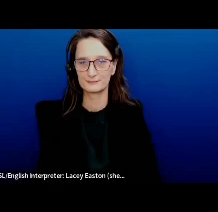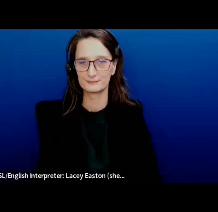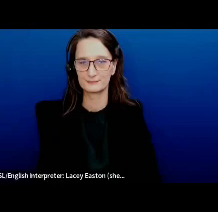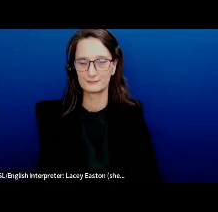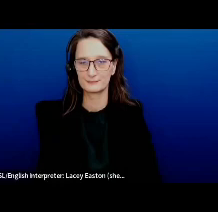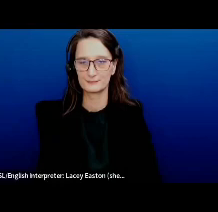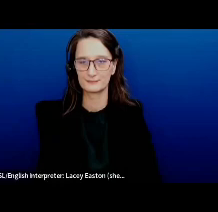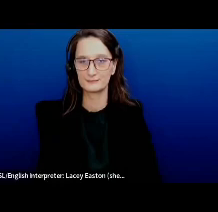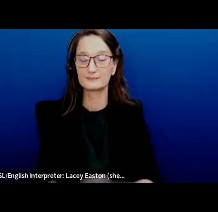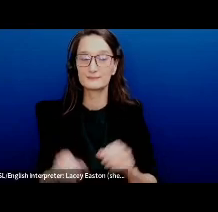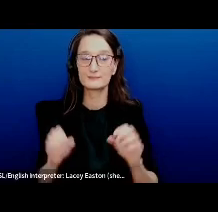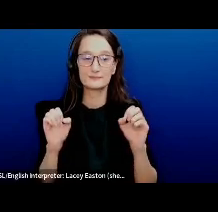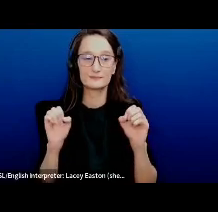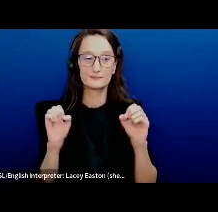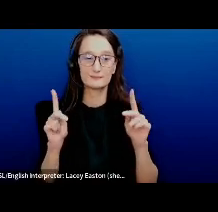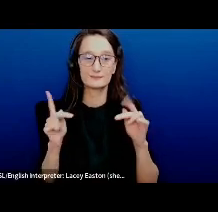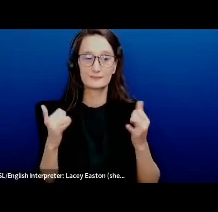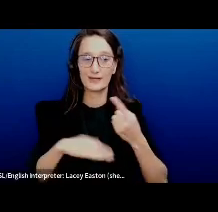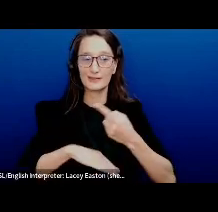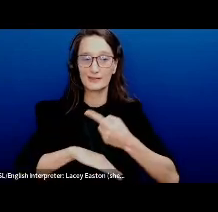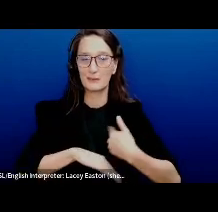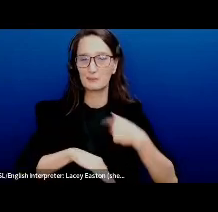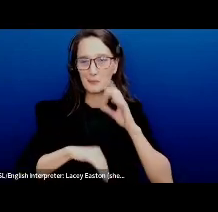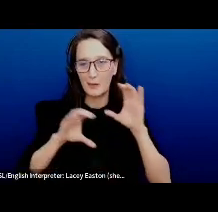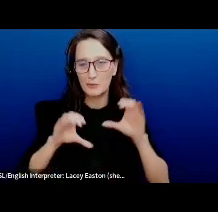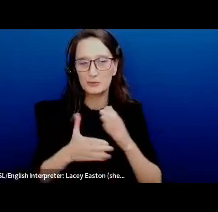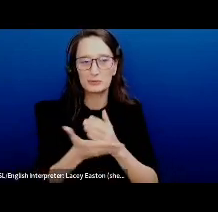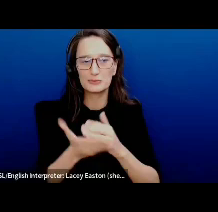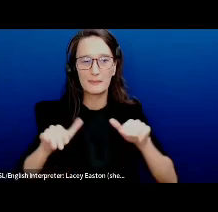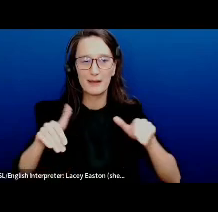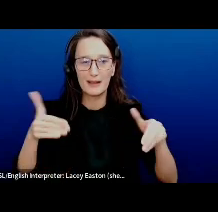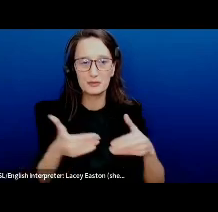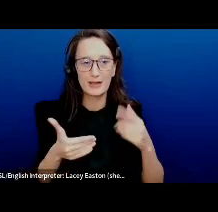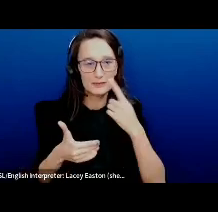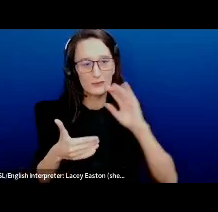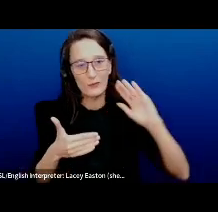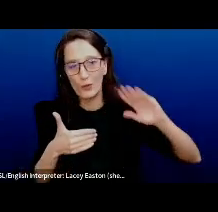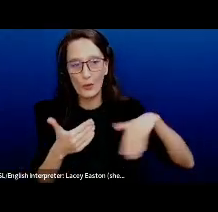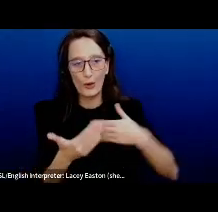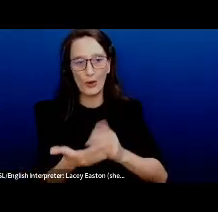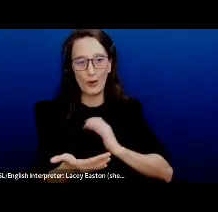Bien, hoy voy a presentar a todo el personal de nuestra oficina aquí en